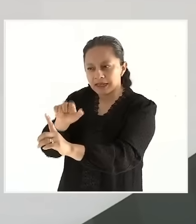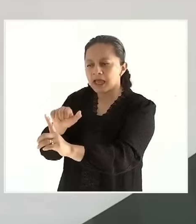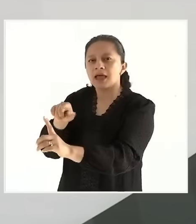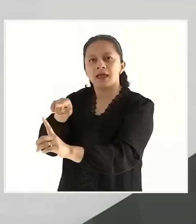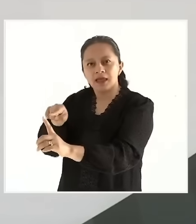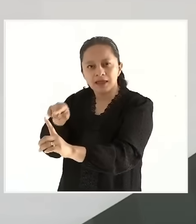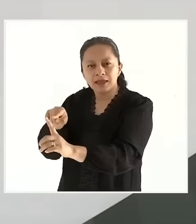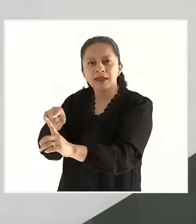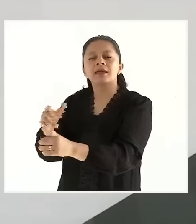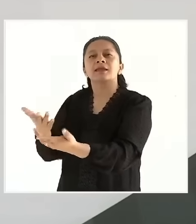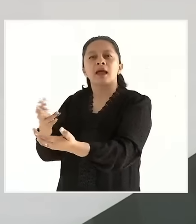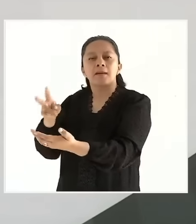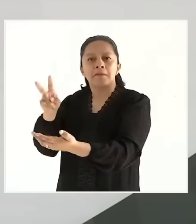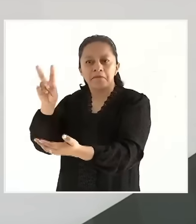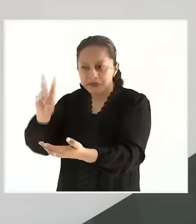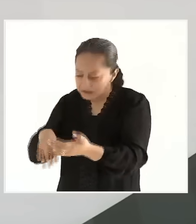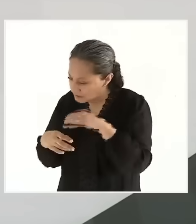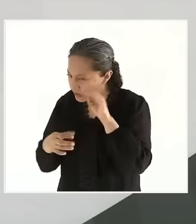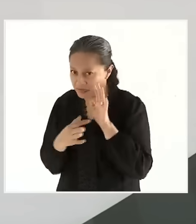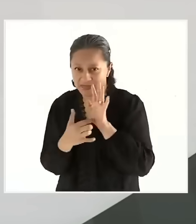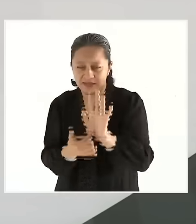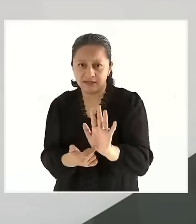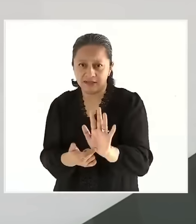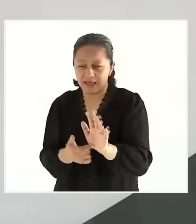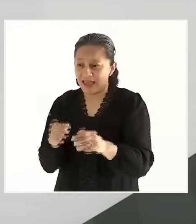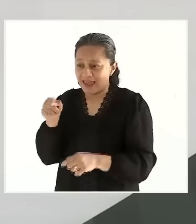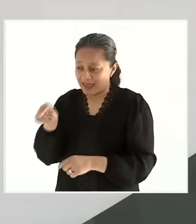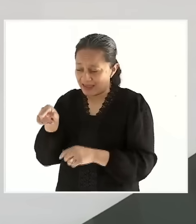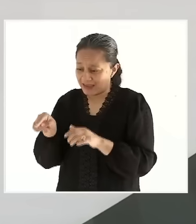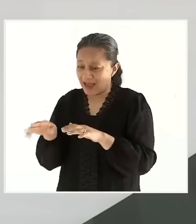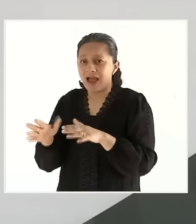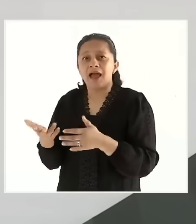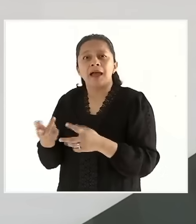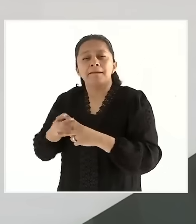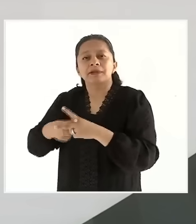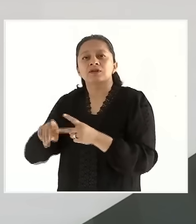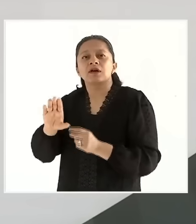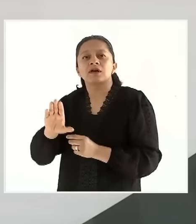trabajadora, que inició desde abajo en Comisión Federal de Electricidad y no me equivoqué, está